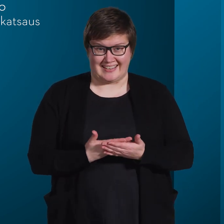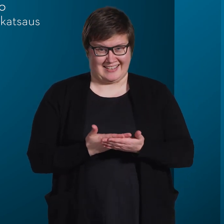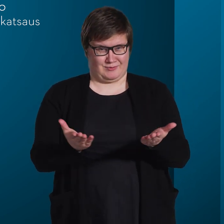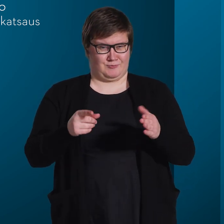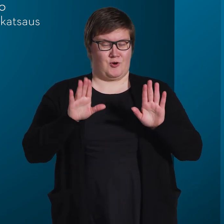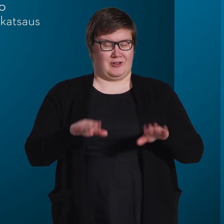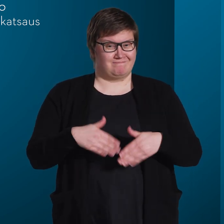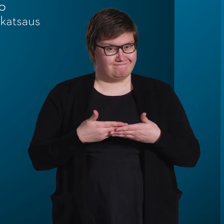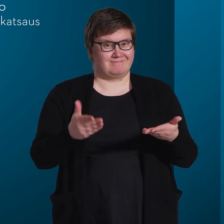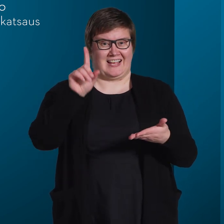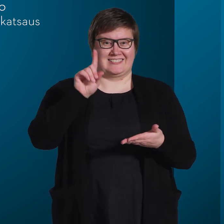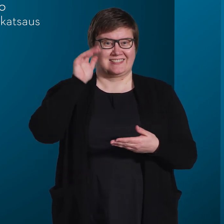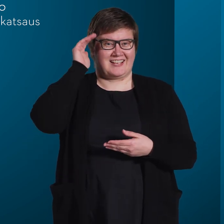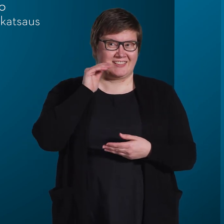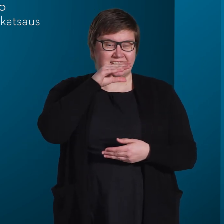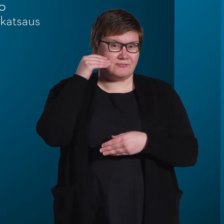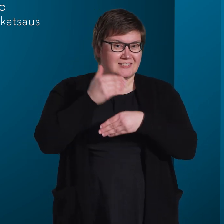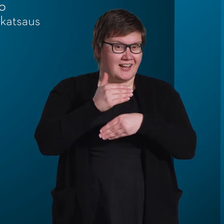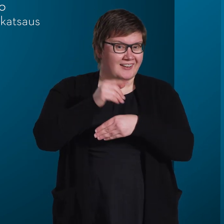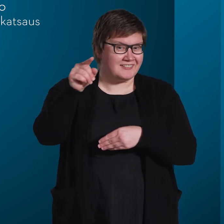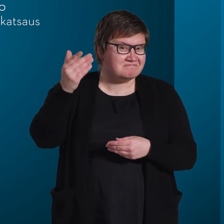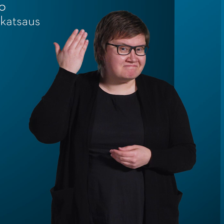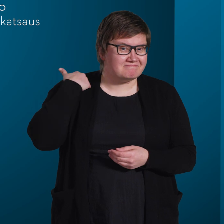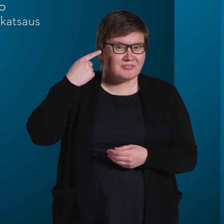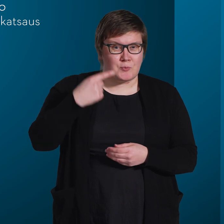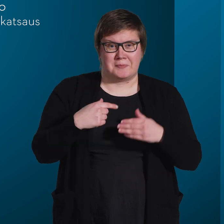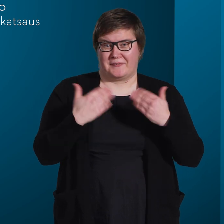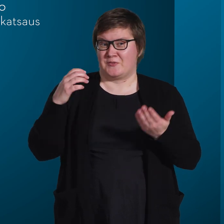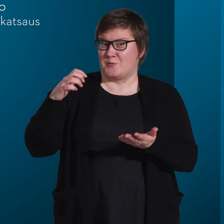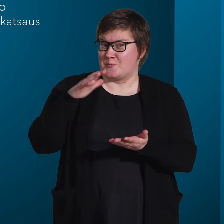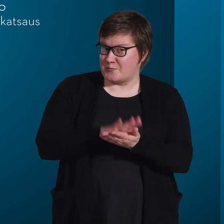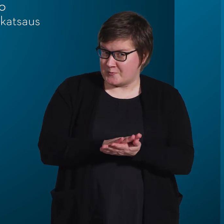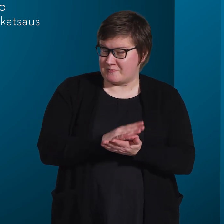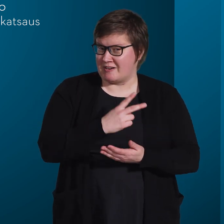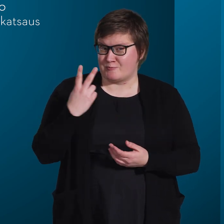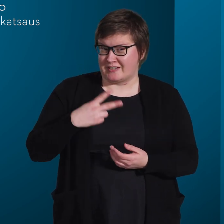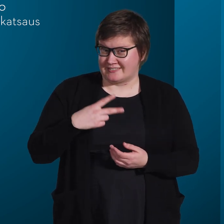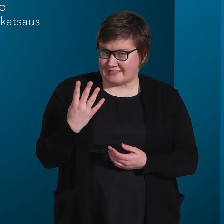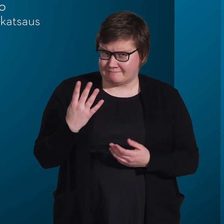Esitys saa ensi-iltansa Svenska Teaternissa 10. lokakuuta 2024., -